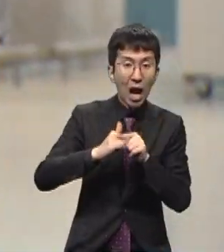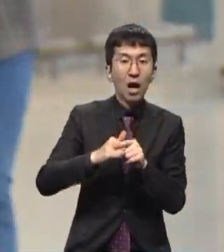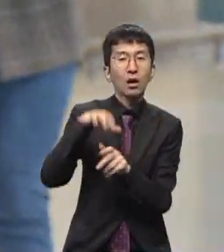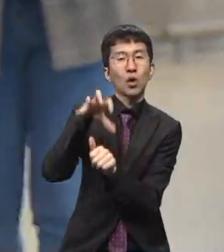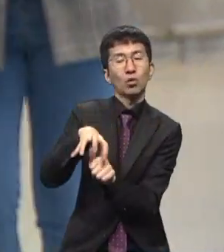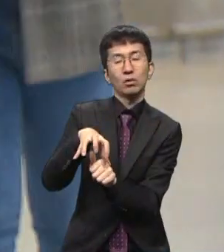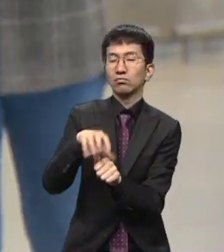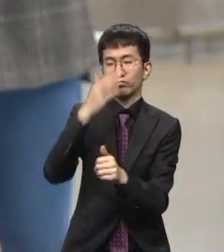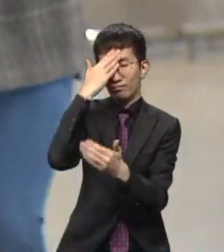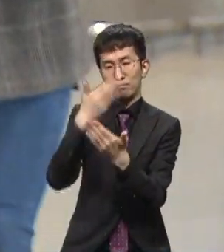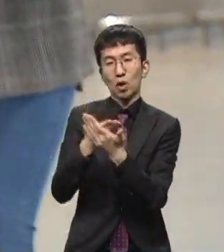백신 접종을 독려하는 일환입니다.